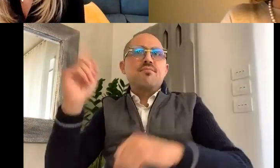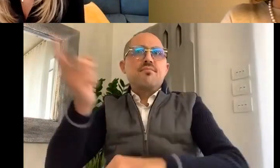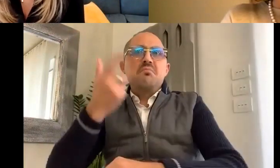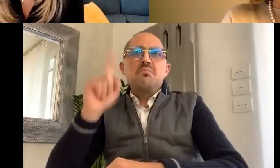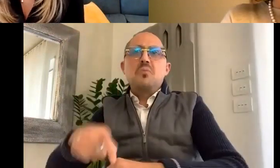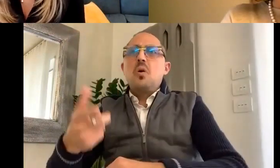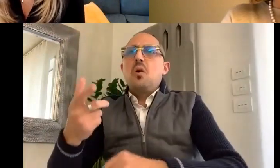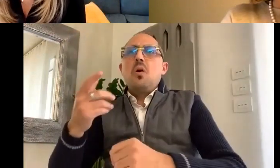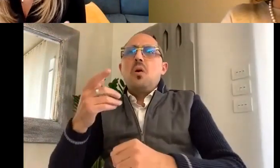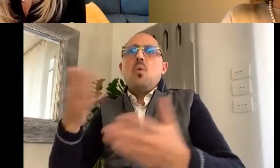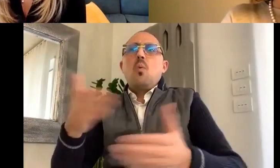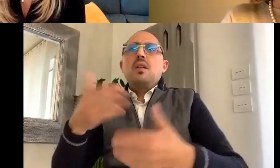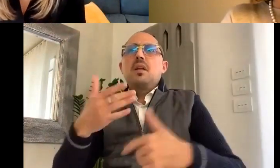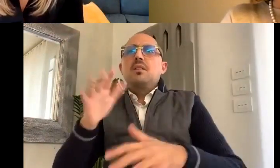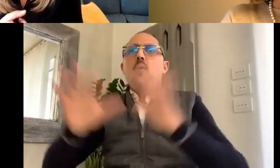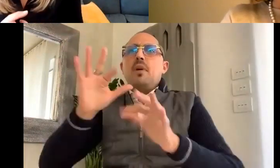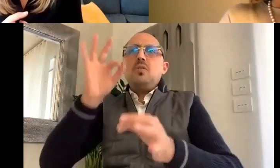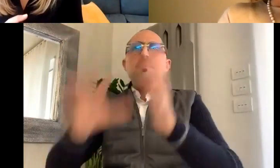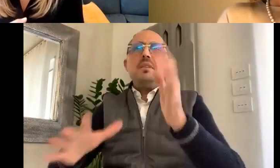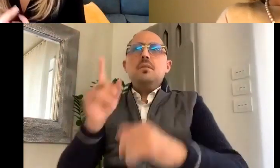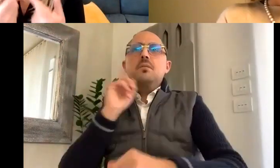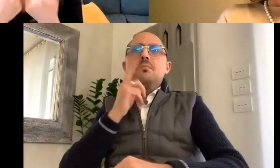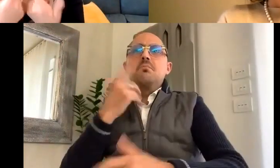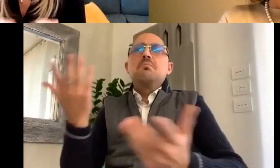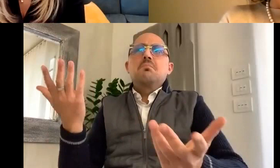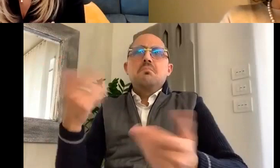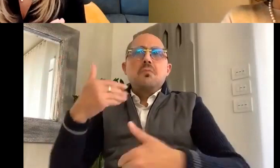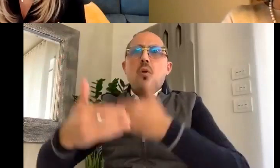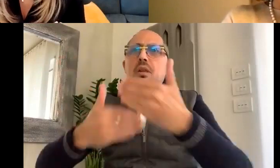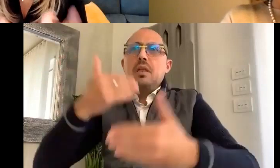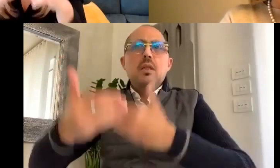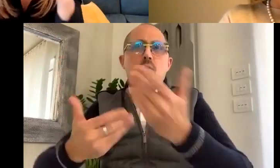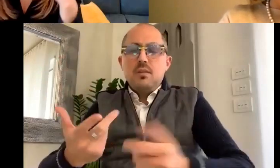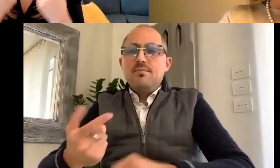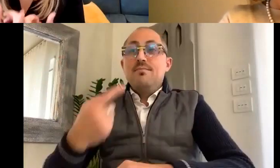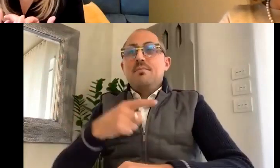persone sorde non riescono a sentire la voce pertanto non vedendo il labiale